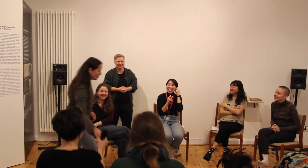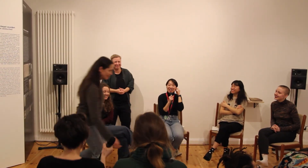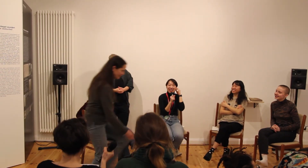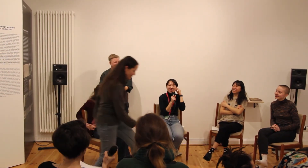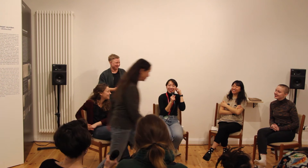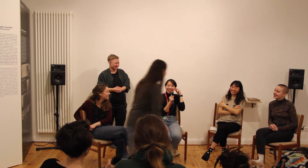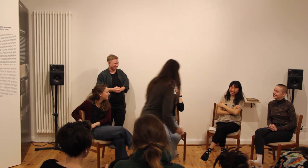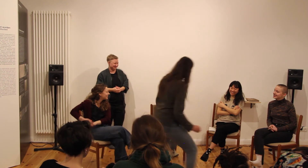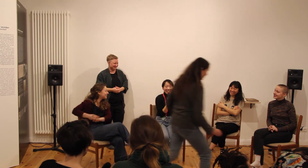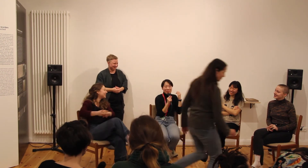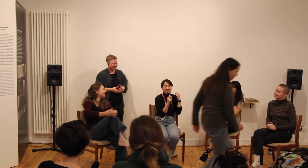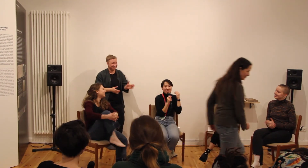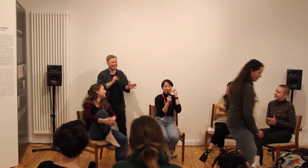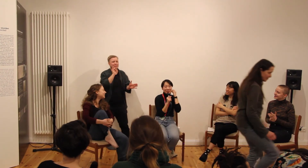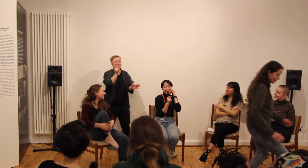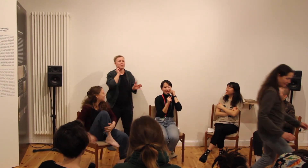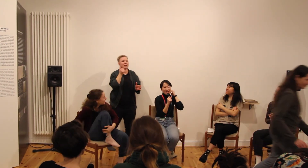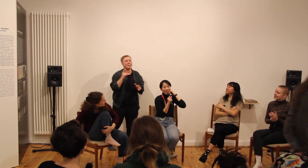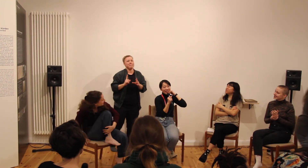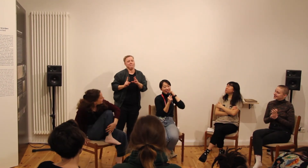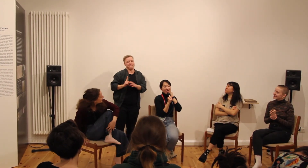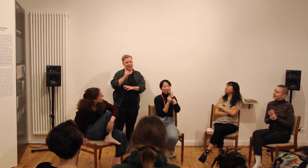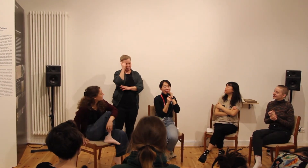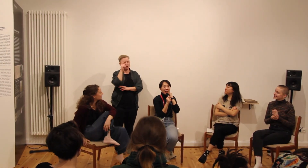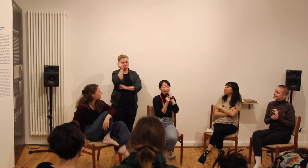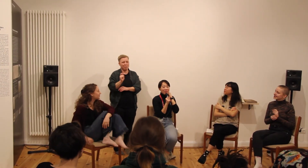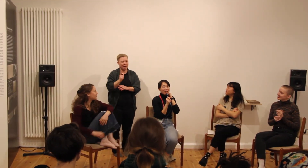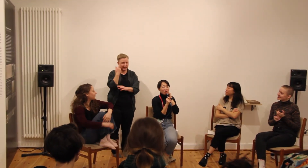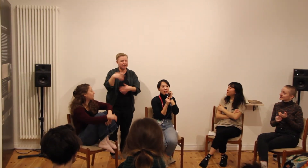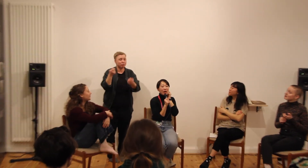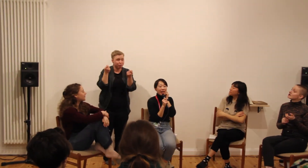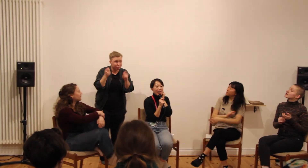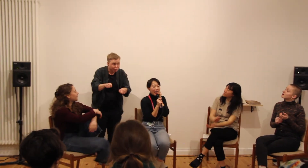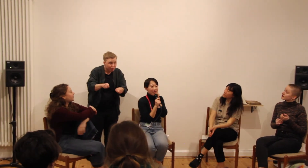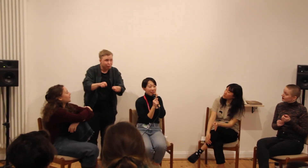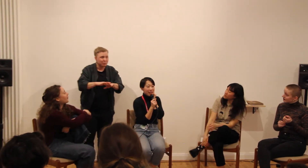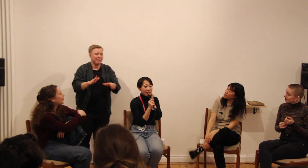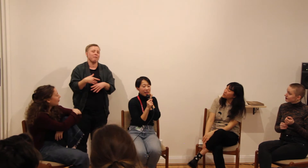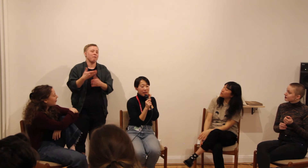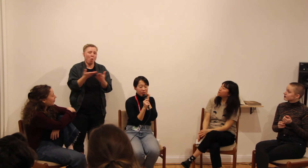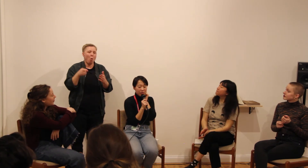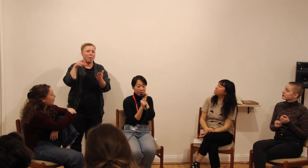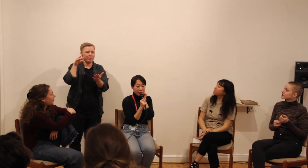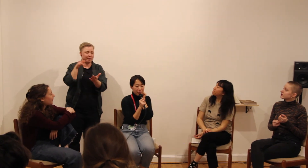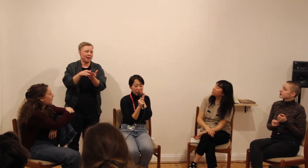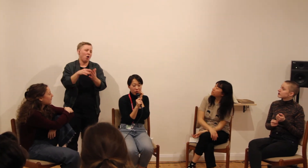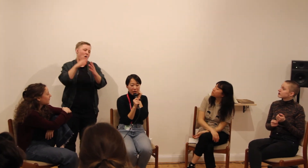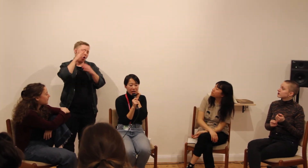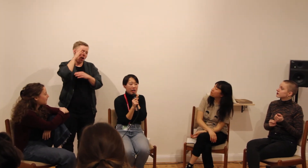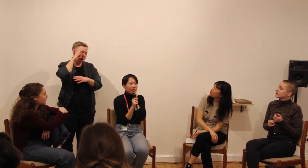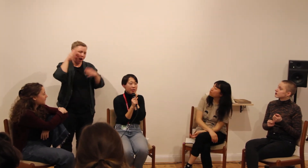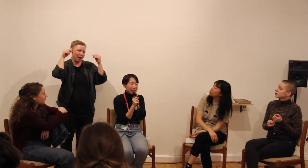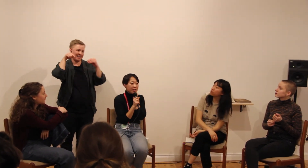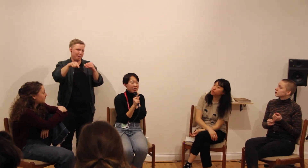Ich habe gerade den Master abgeschlossen, deswegen habe ich zweieinhalb Jahre dort gelebt.